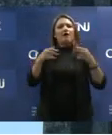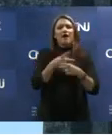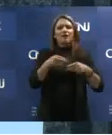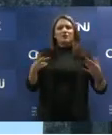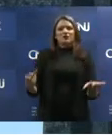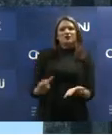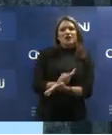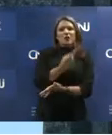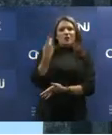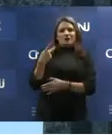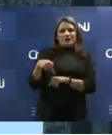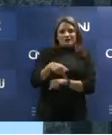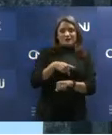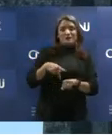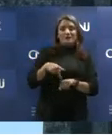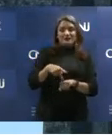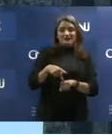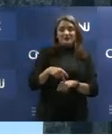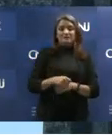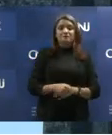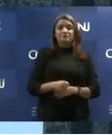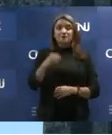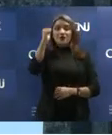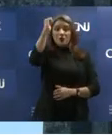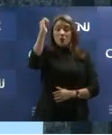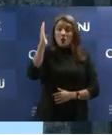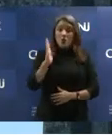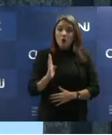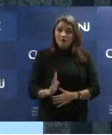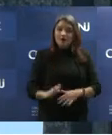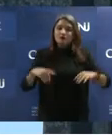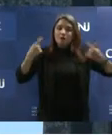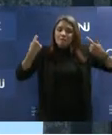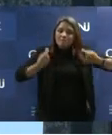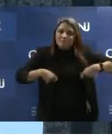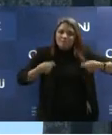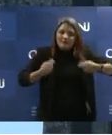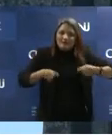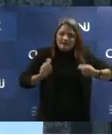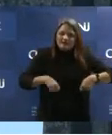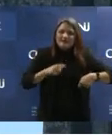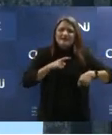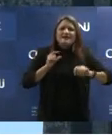E o Brasil realmente precisa cada vez mais de imprensa livre